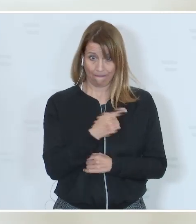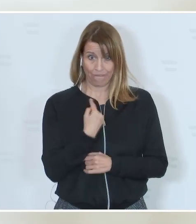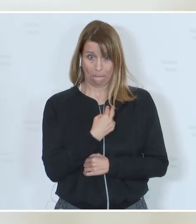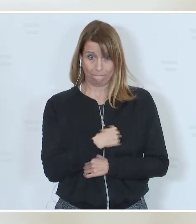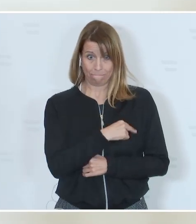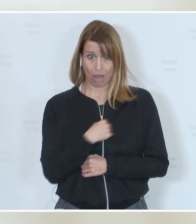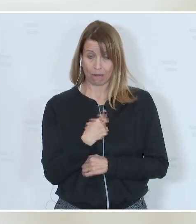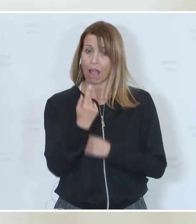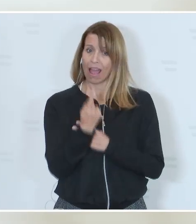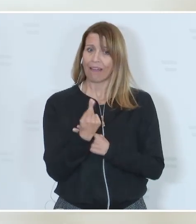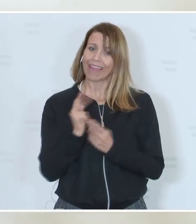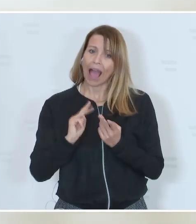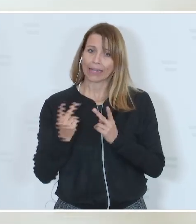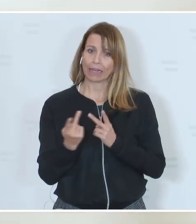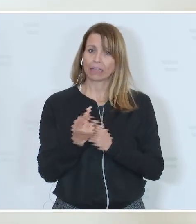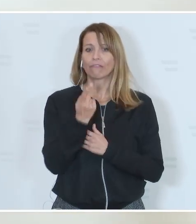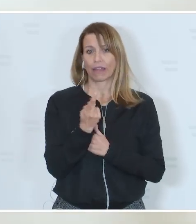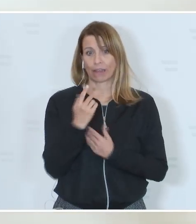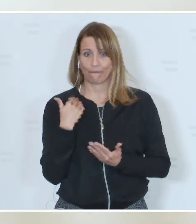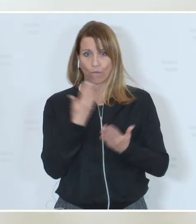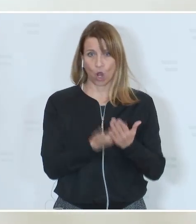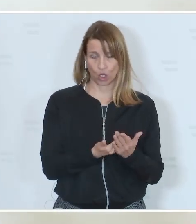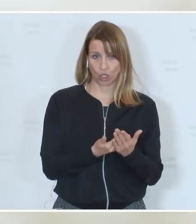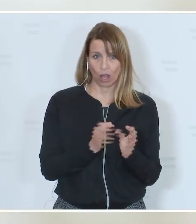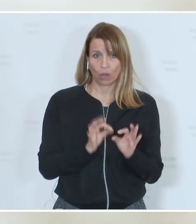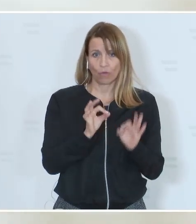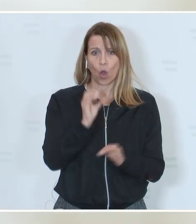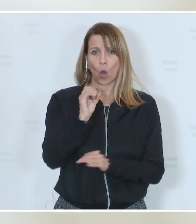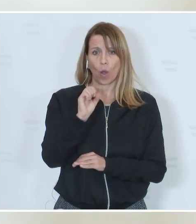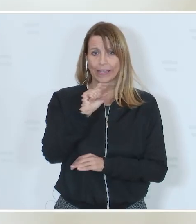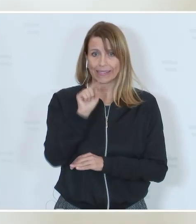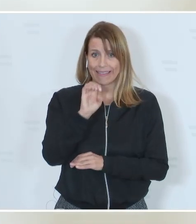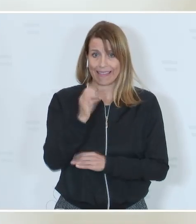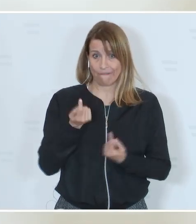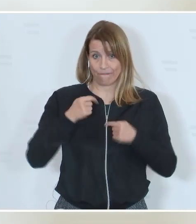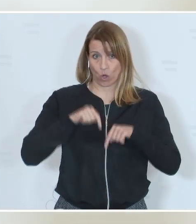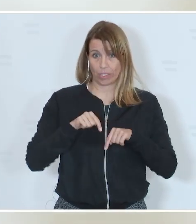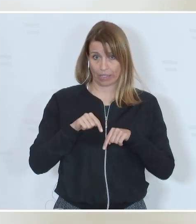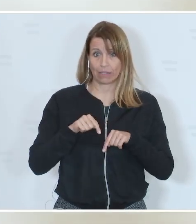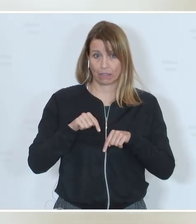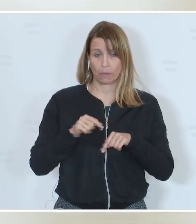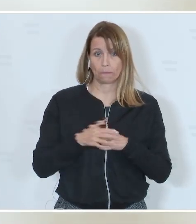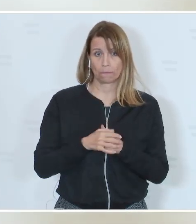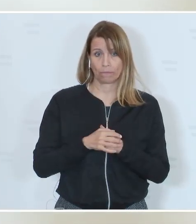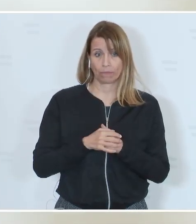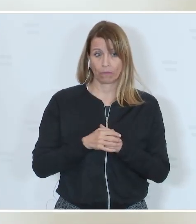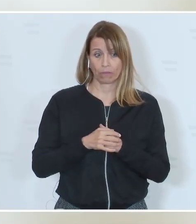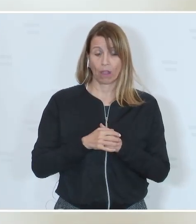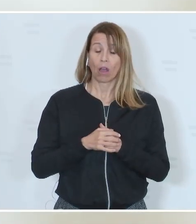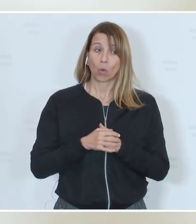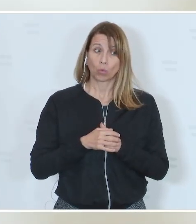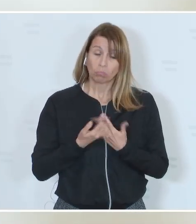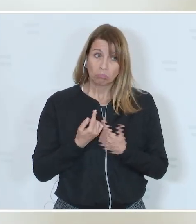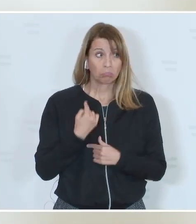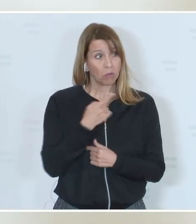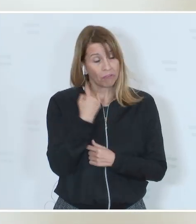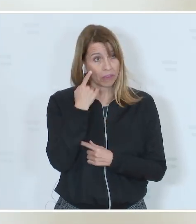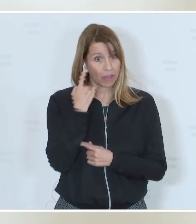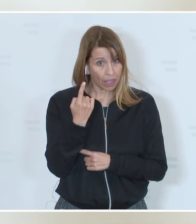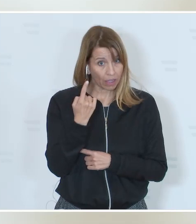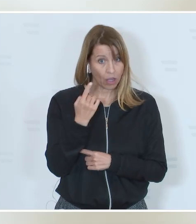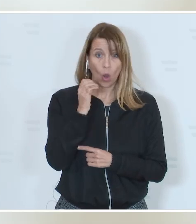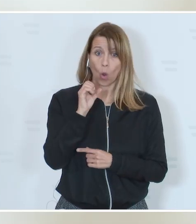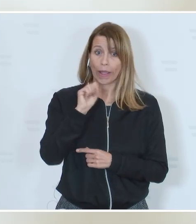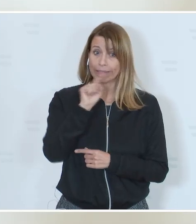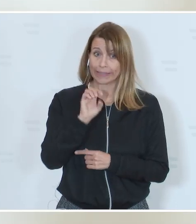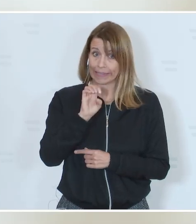als Alternativkandidat für den OSZE-Vorsitz. Und wir sind der Ansicht, dass die OSZE enorm wichtig